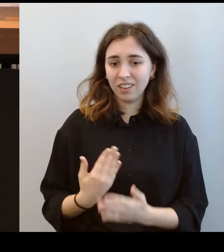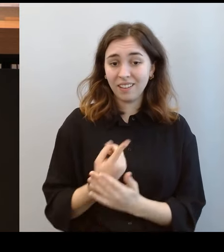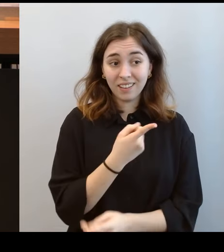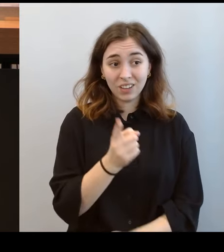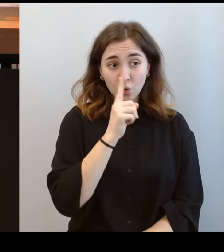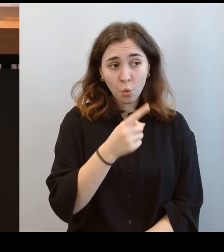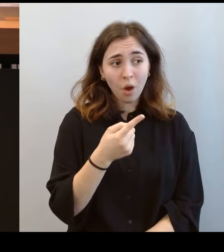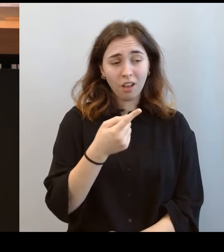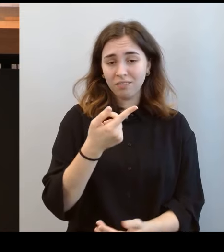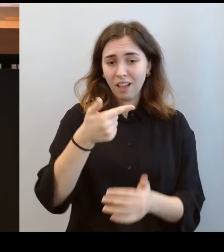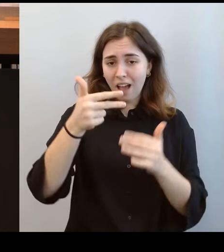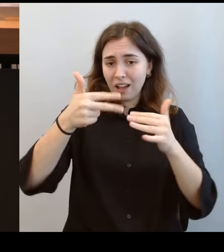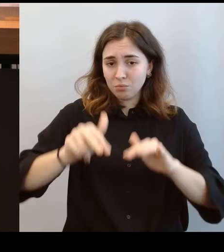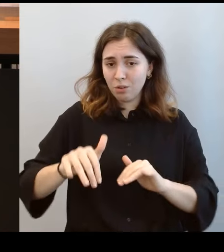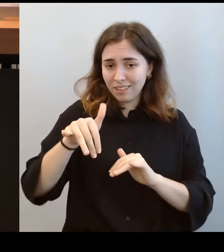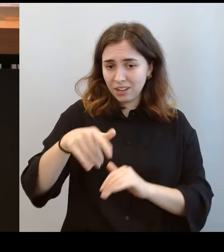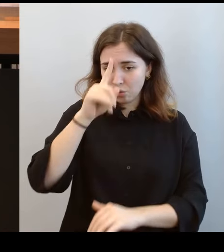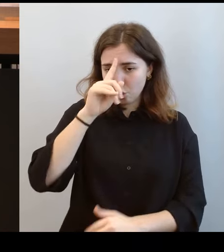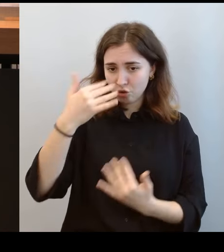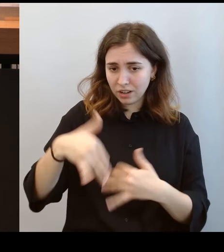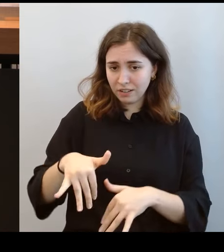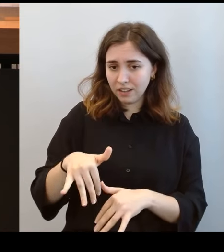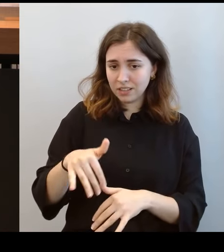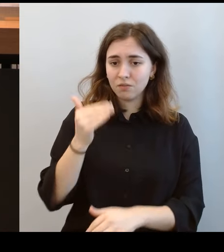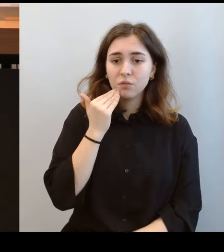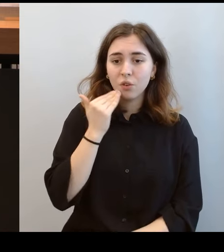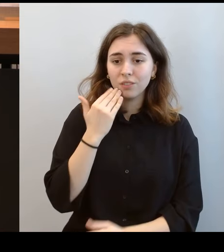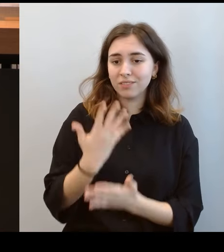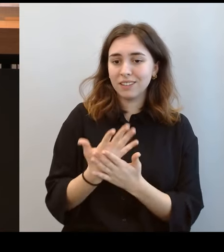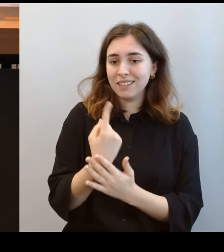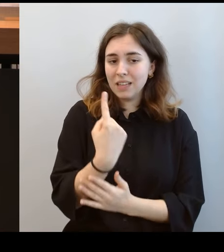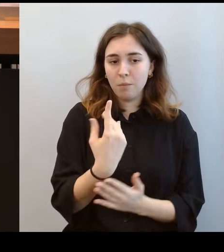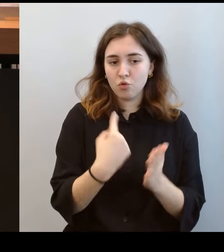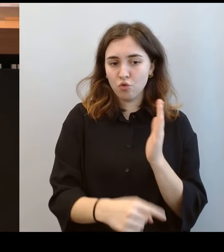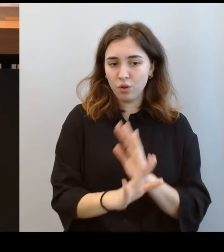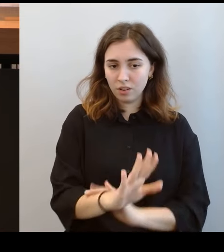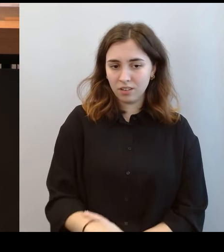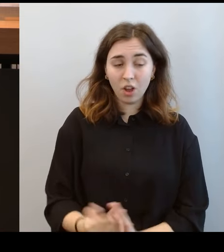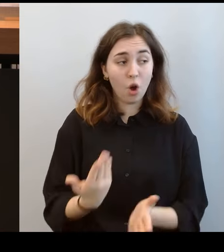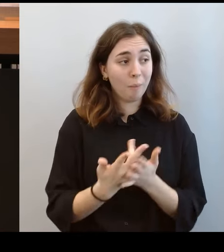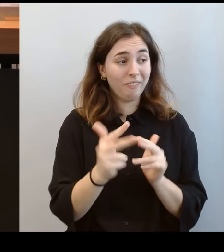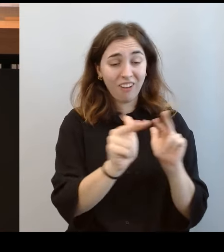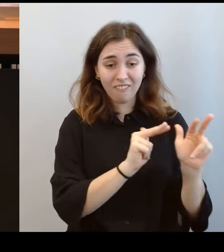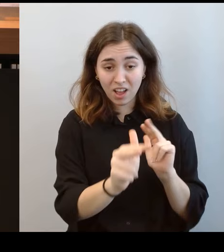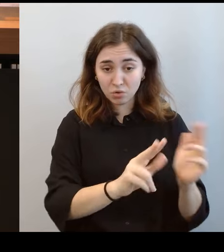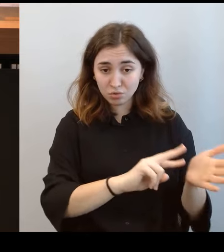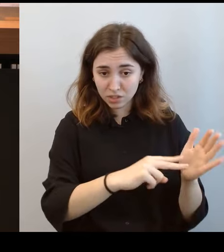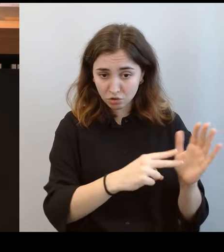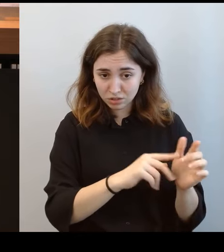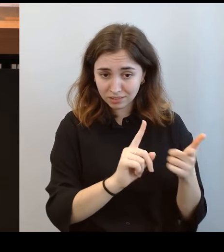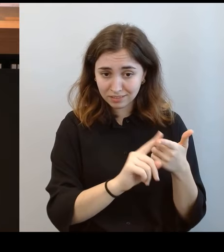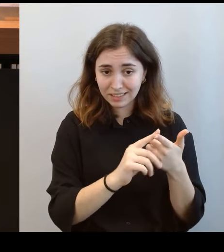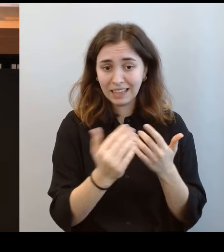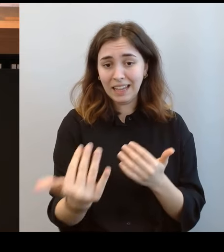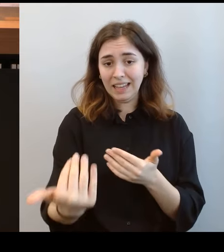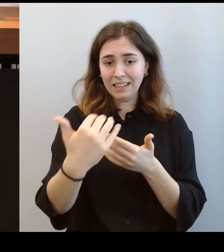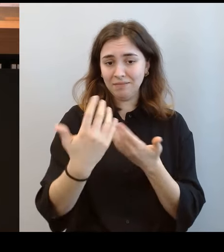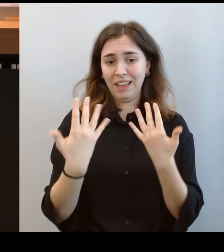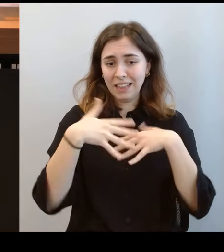Es ist weder verwaltungstechnisch noch integrationspolitisch eine sinnvolle Regelung. (Beifall) Meine Damen und Herren,